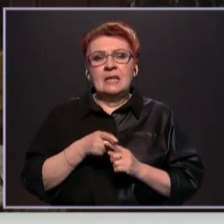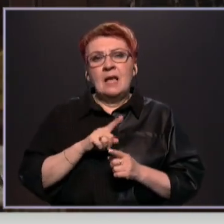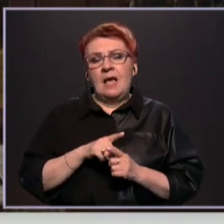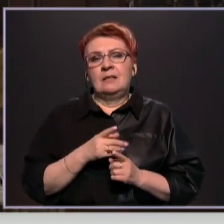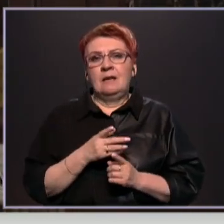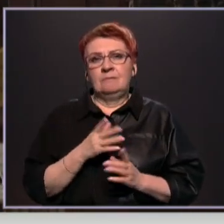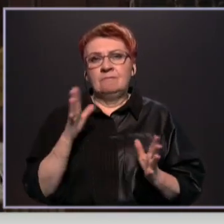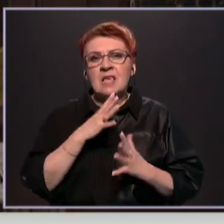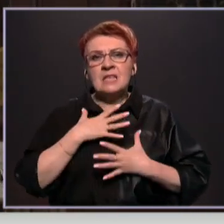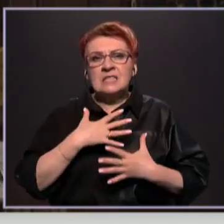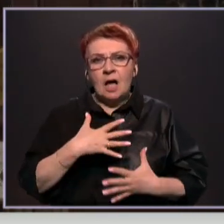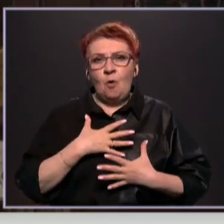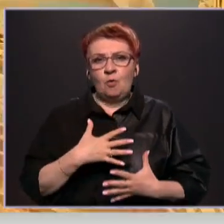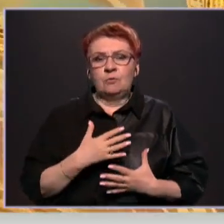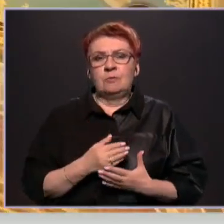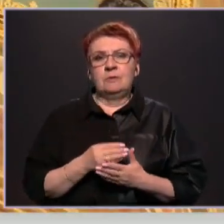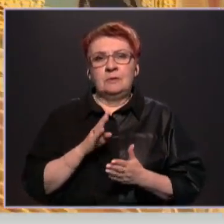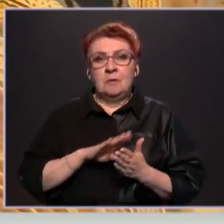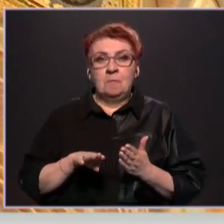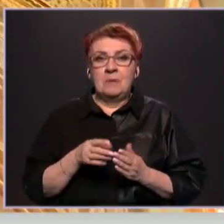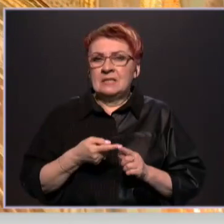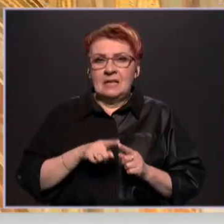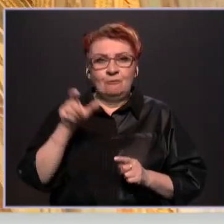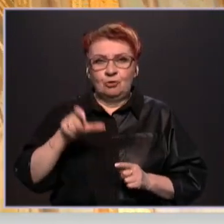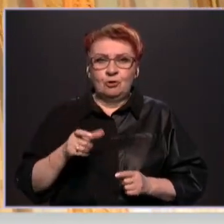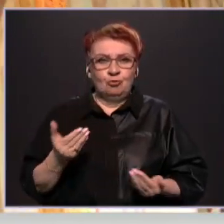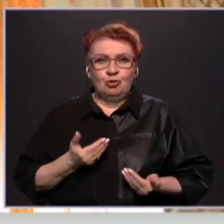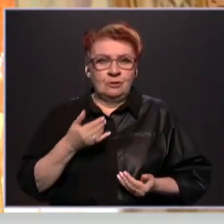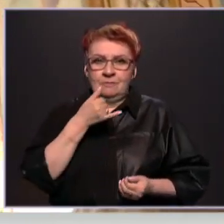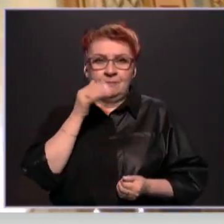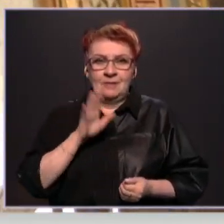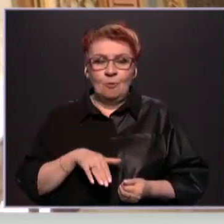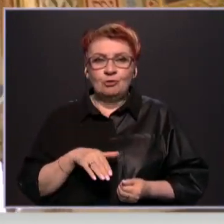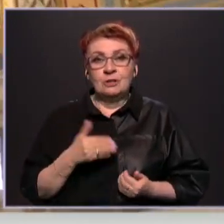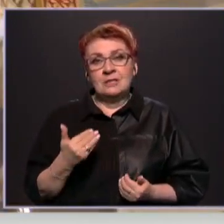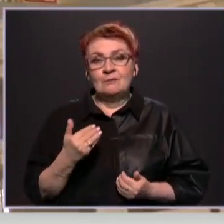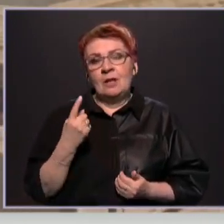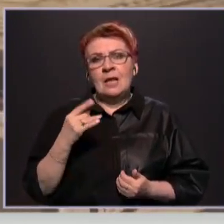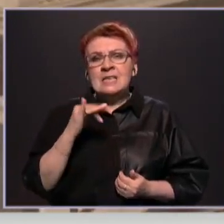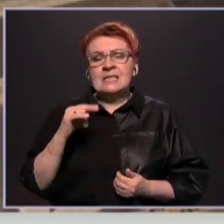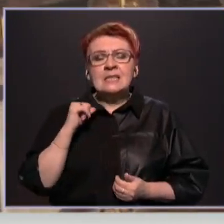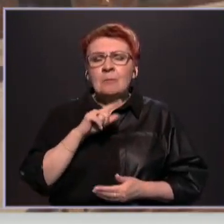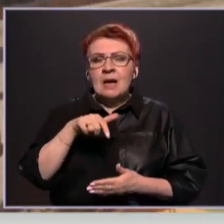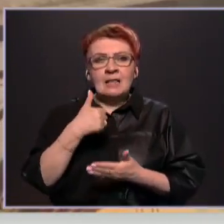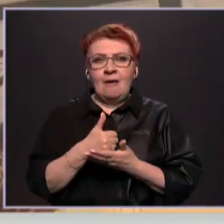все вещевой на самом деле человек не может жить сегодня одна из самых главных литургии в течение